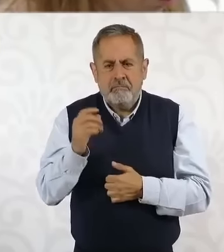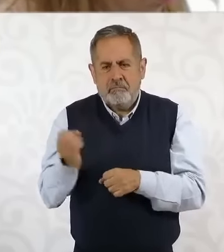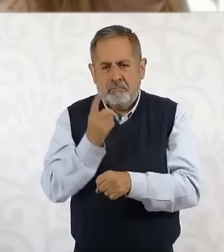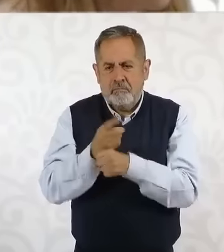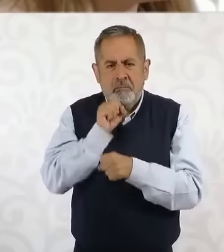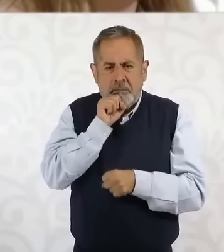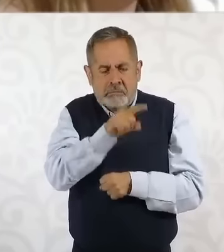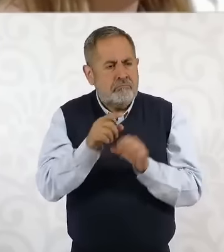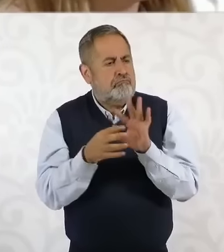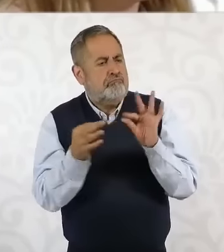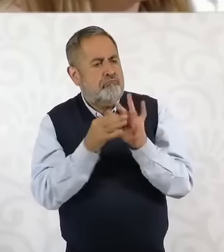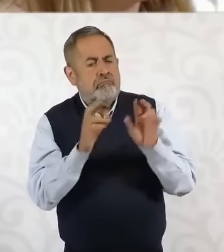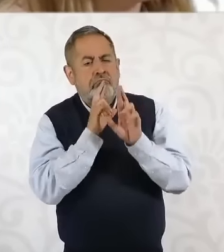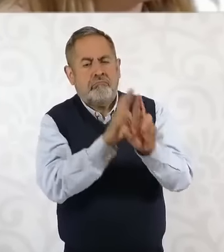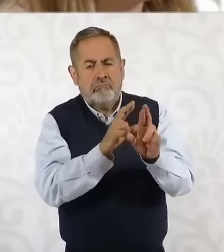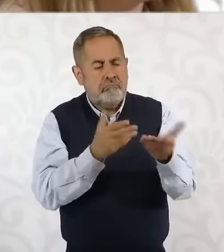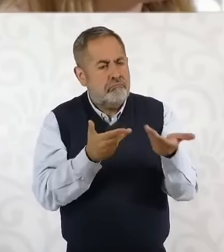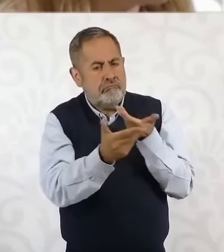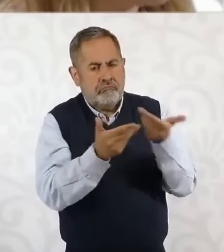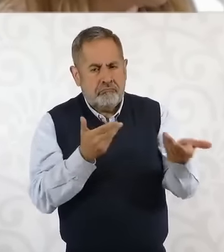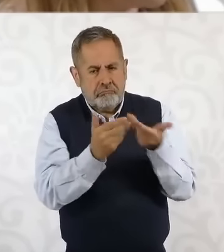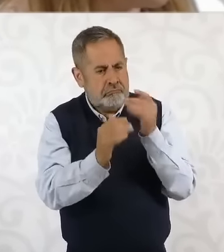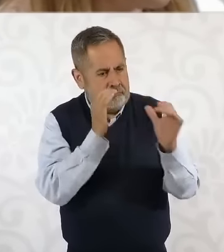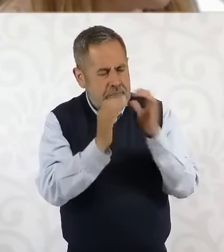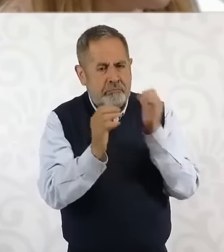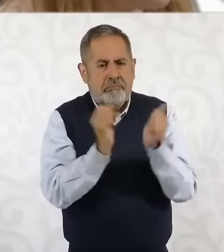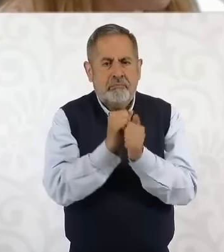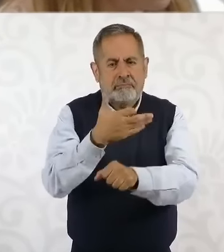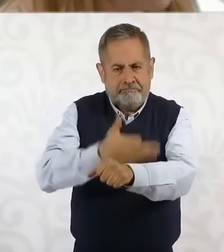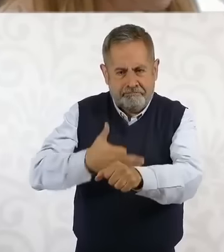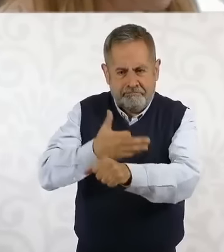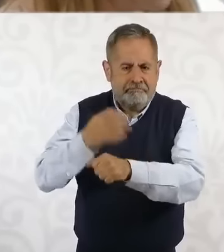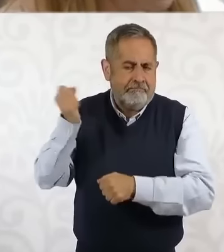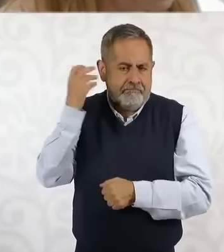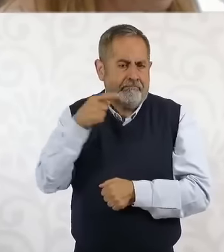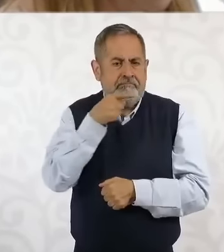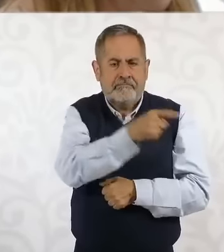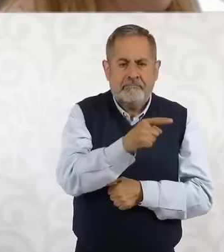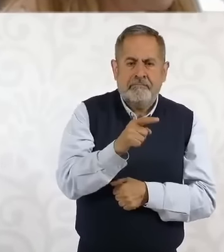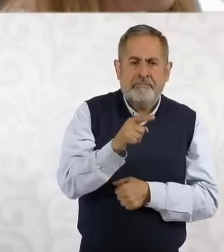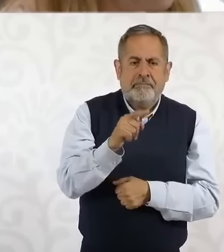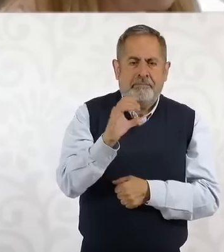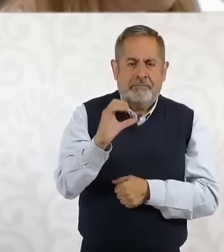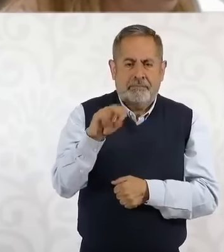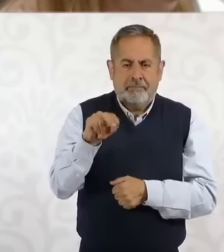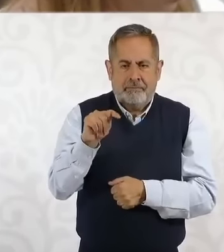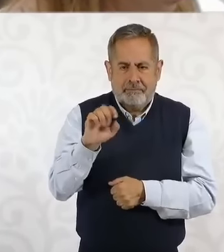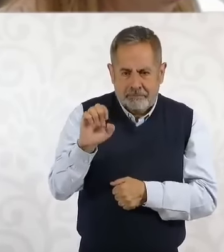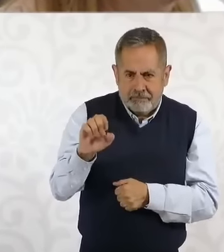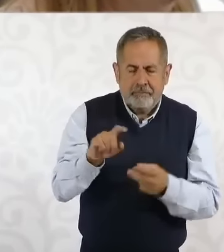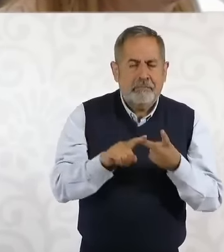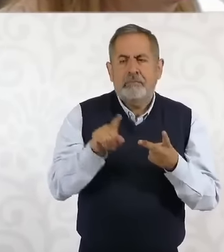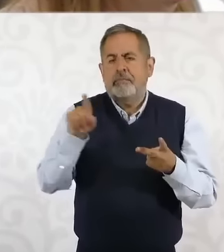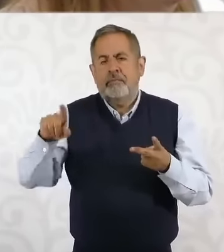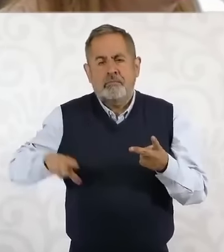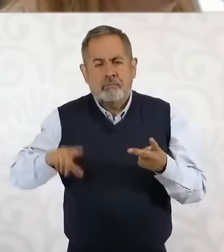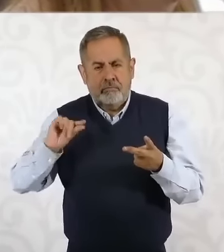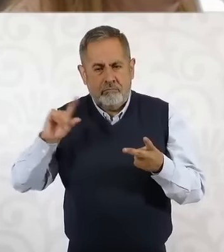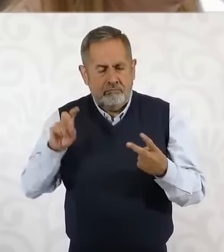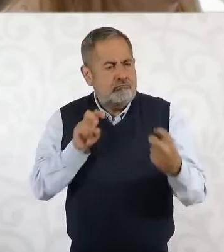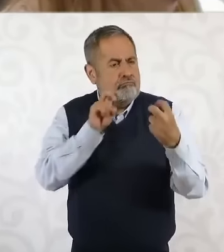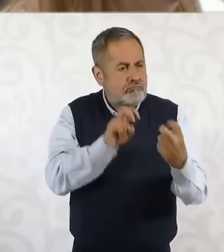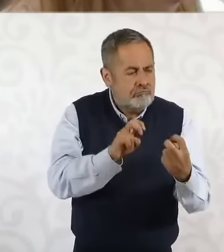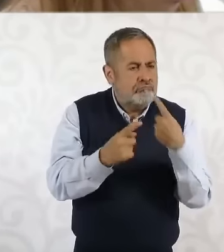la palabra y que haya un espacio donde la sente y los funcionarios de su gobierno puedan hacer una